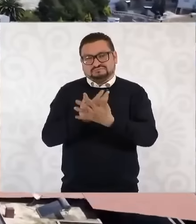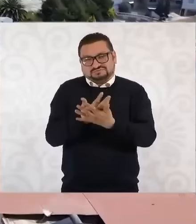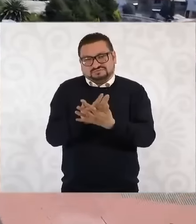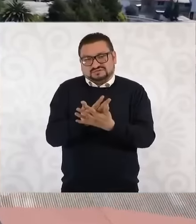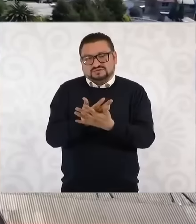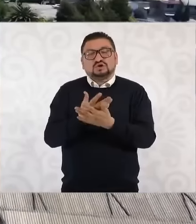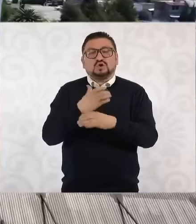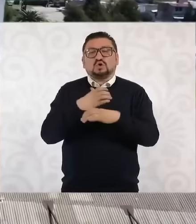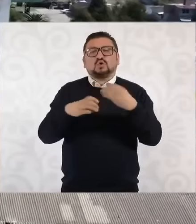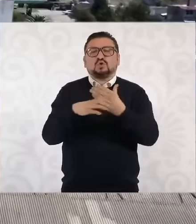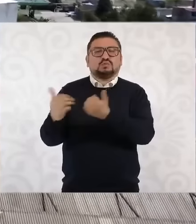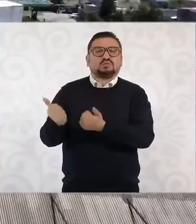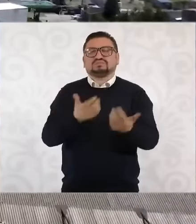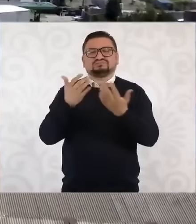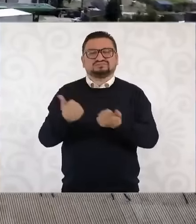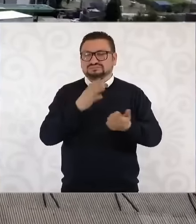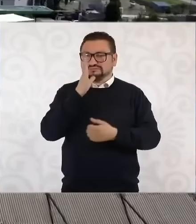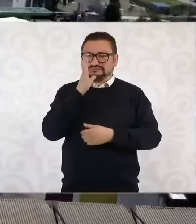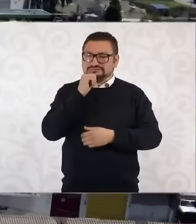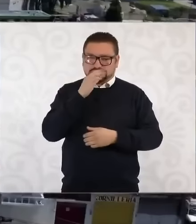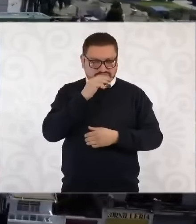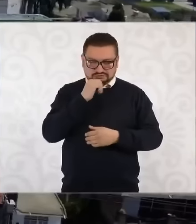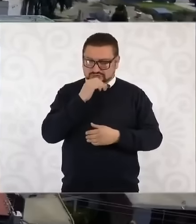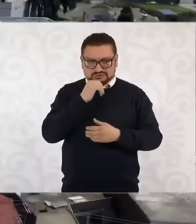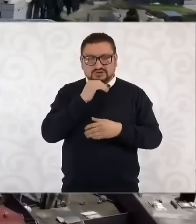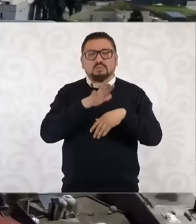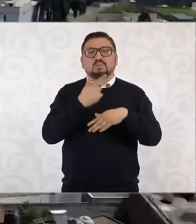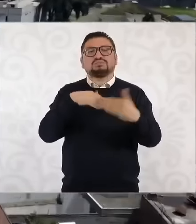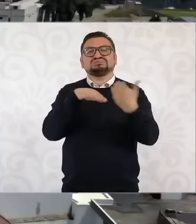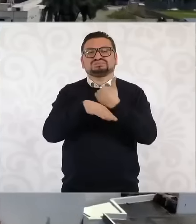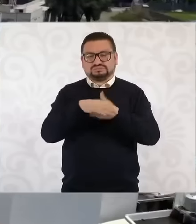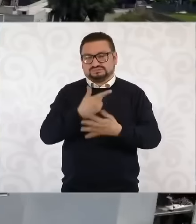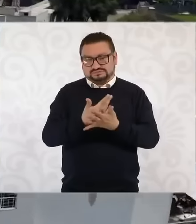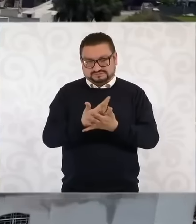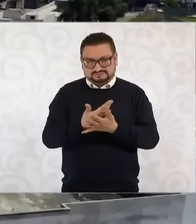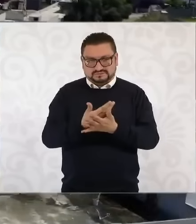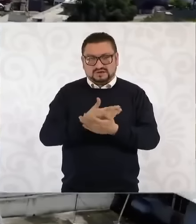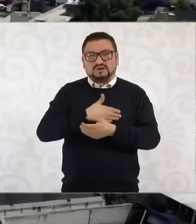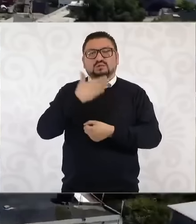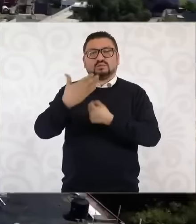transportando el estas piezas en las carreteras. Entonces se reactivan los montajes la próxima